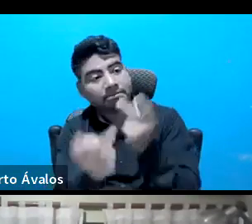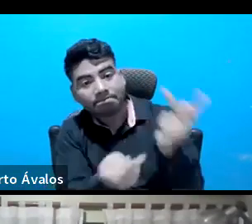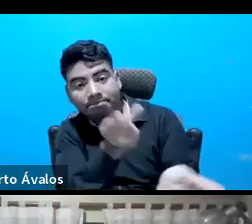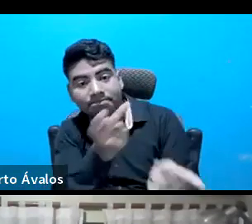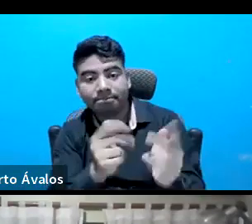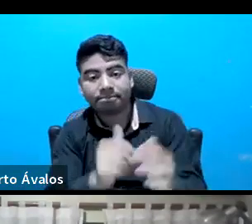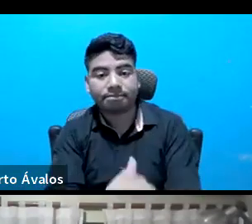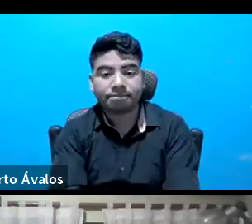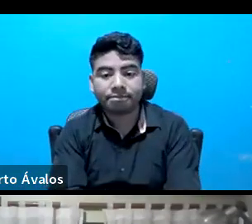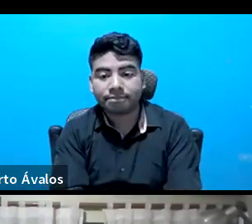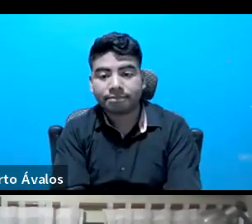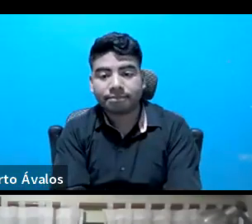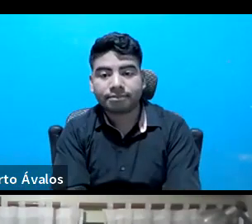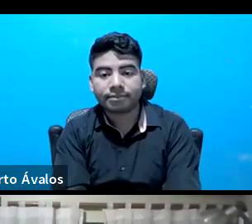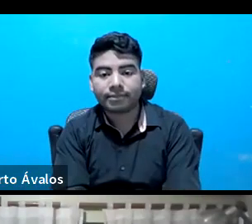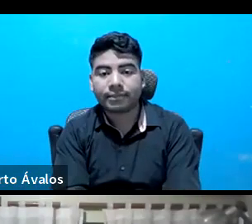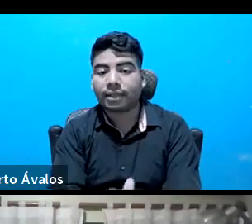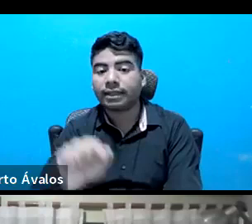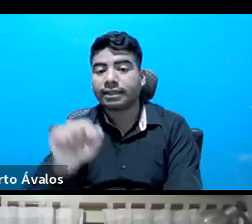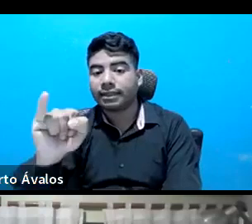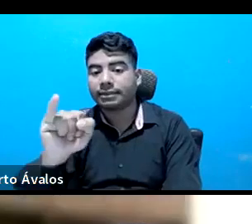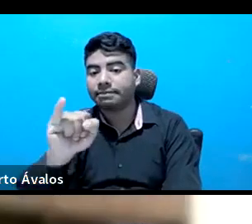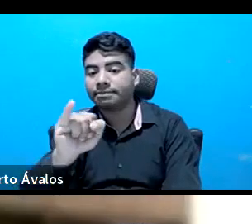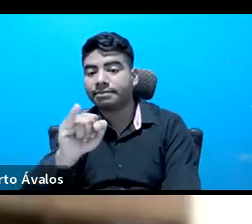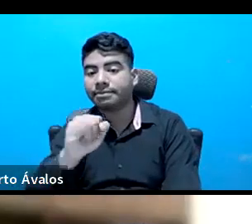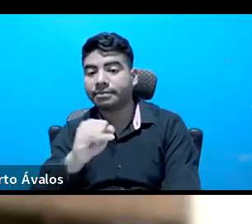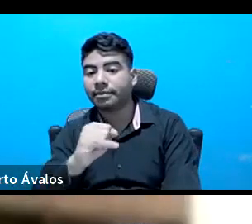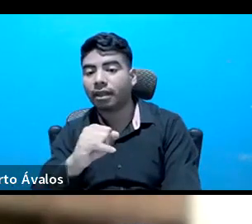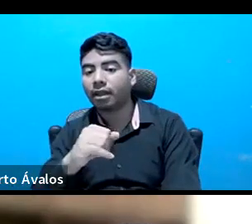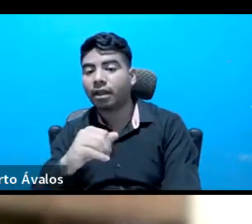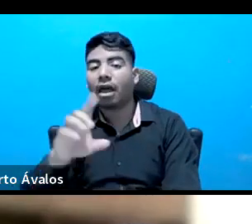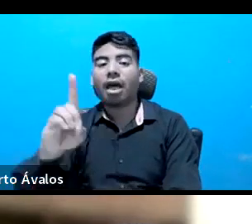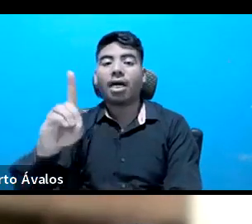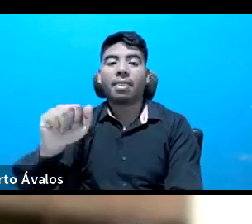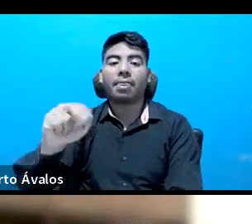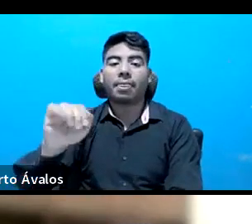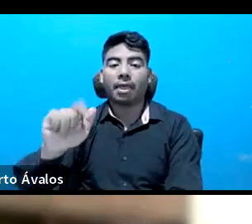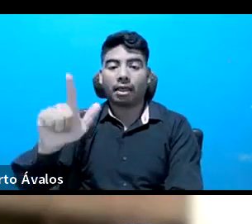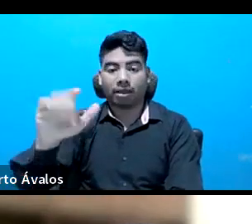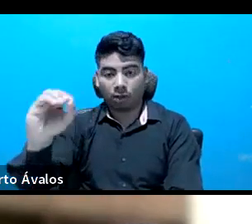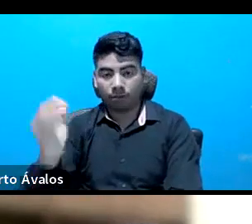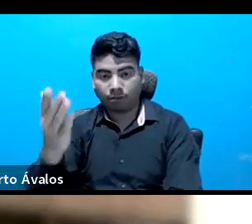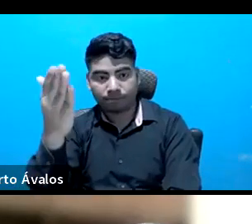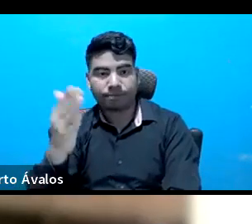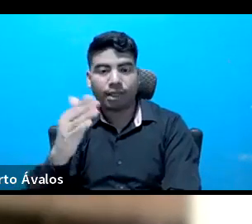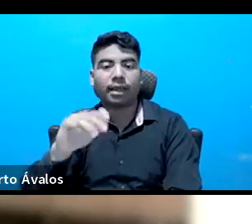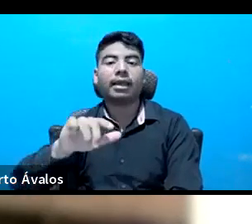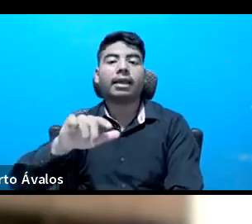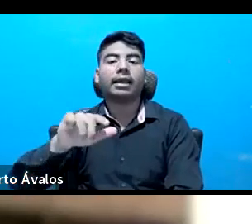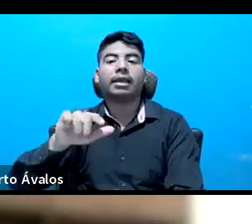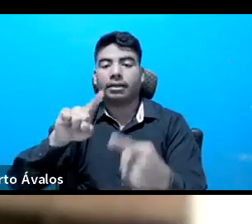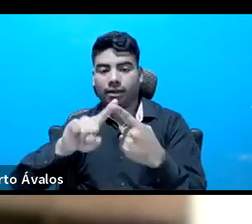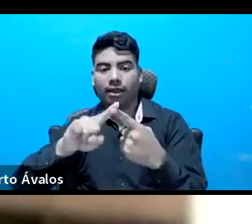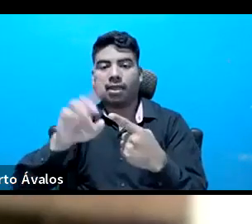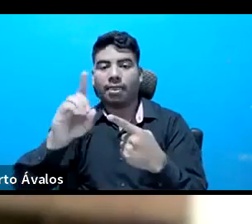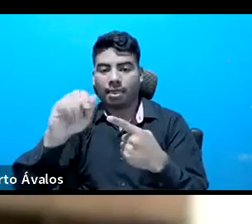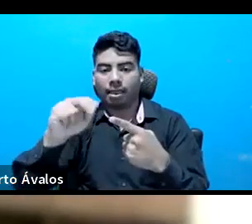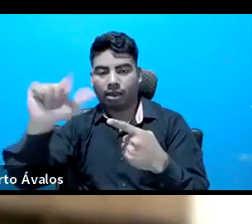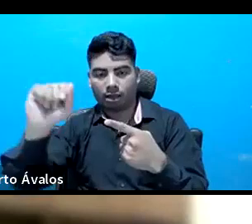Sí, ¿verdad? Sí. Sí. Acá, perdón.